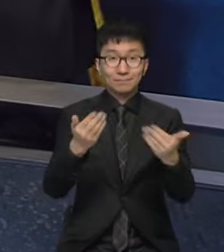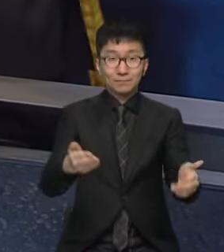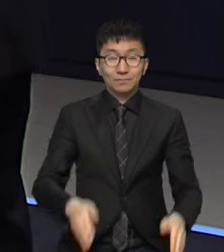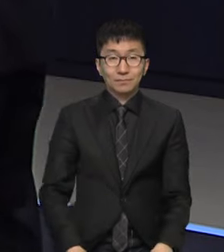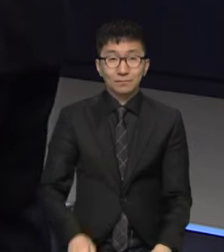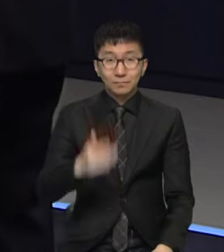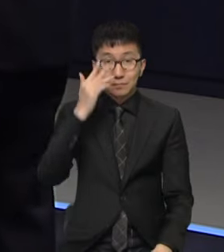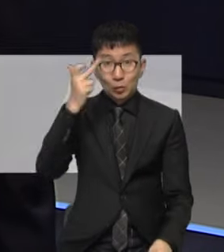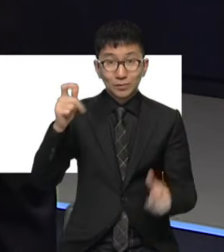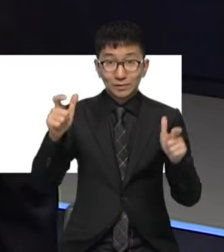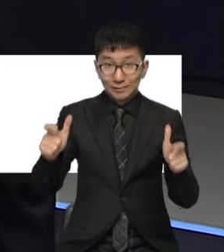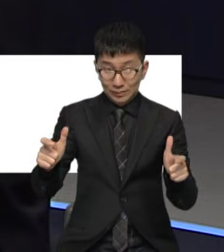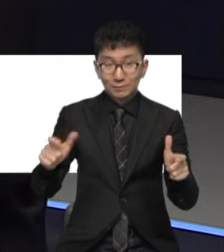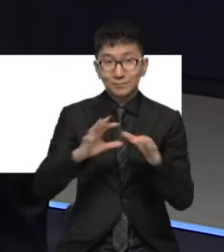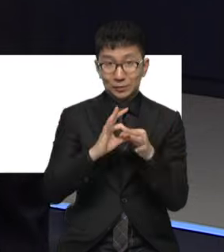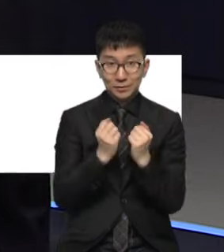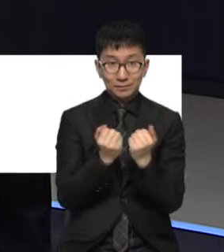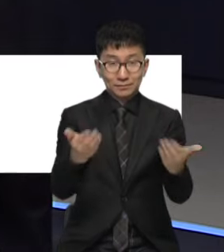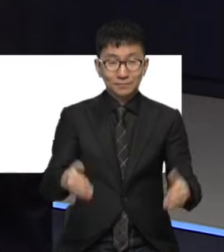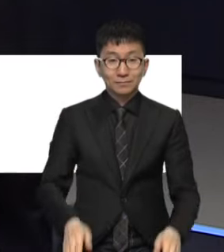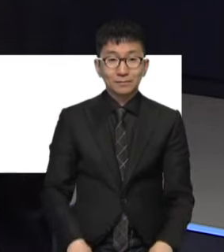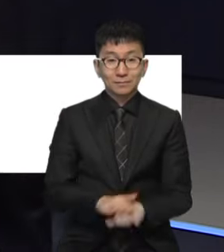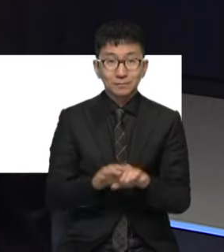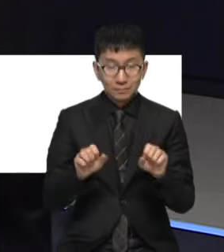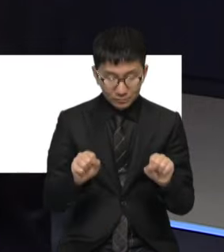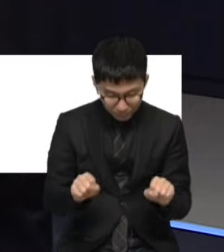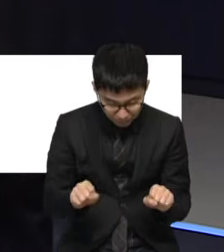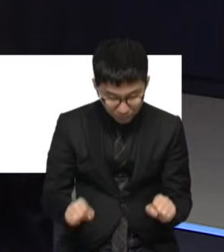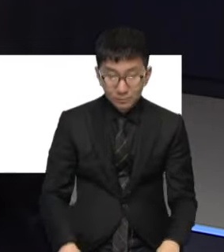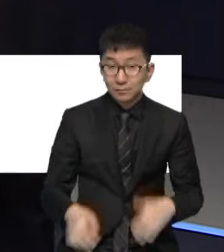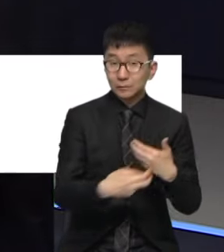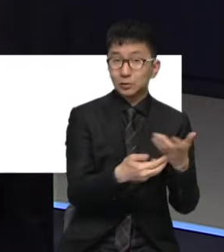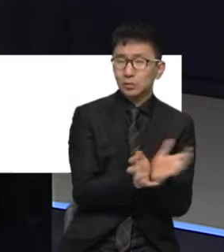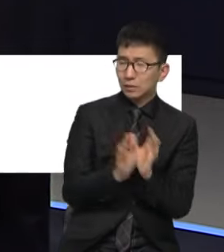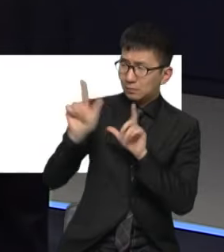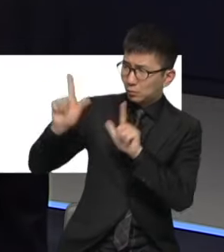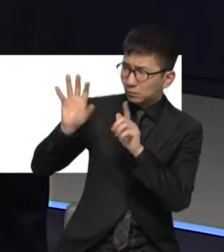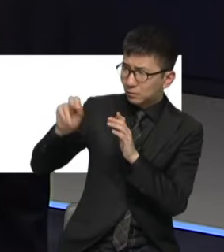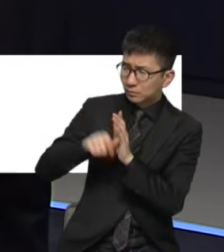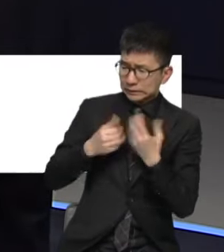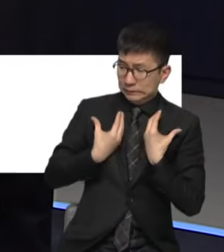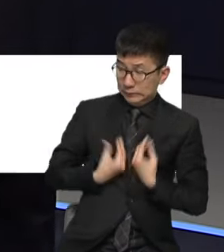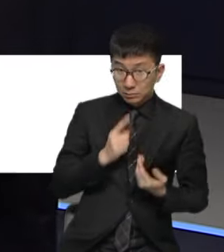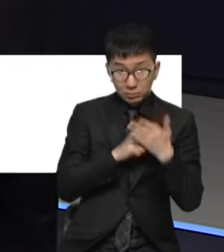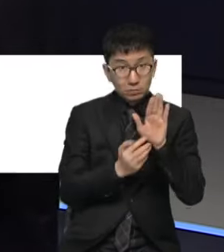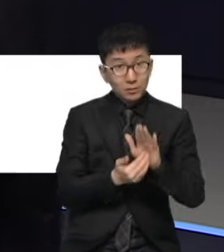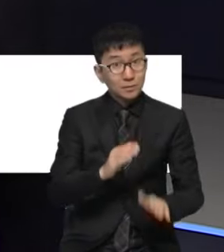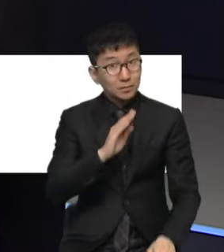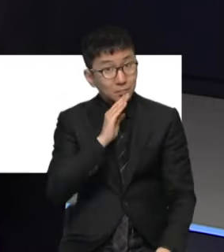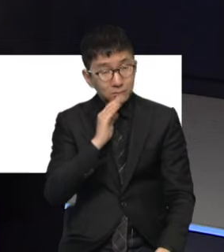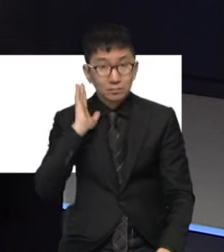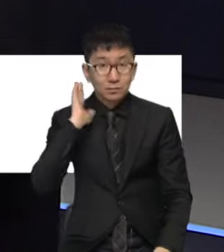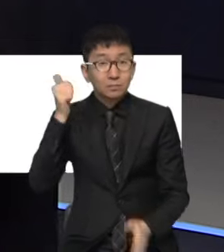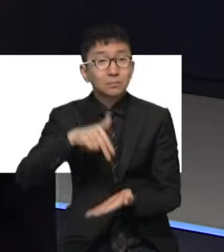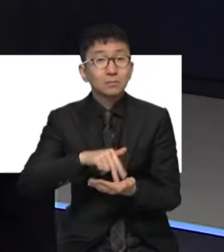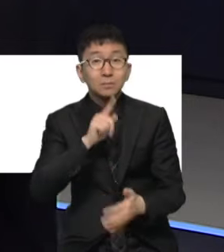용산으로 가보겠습니다. 이한석 기자, 오늘 담화 이후 일단 의료계는 실망스럽다는 반응을 내놨는데 여기에 대해서 대통령실은 어떤 입장입니까?